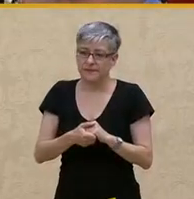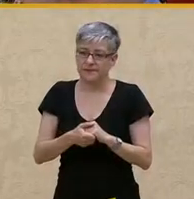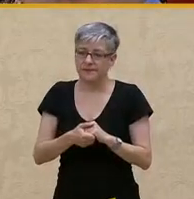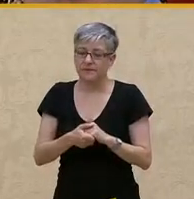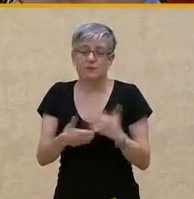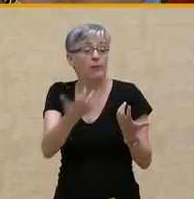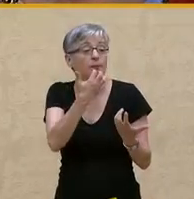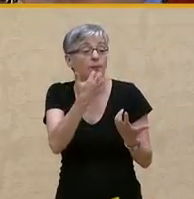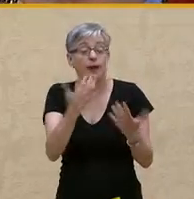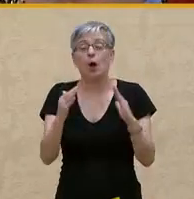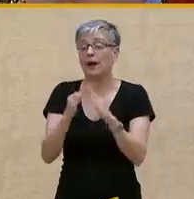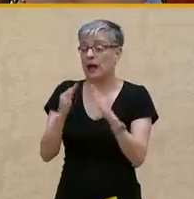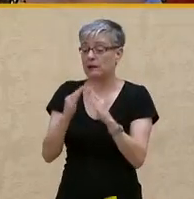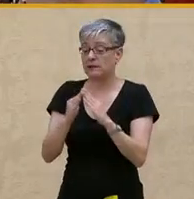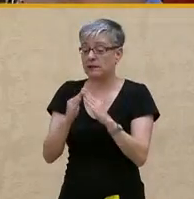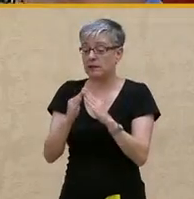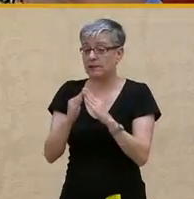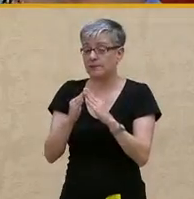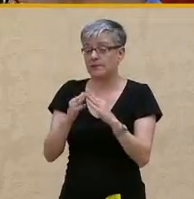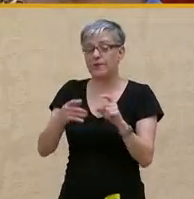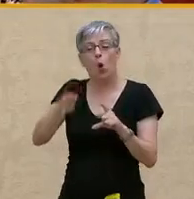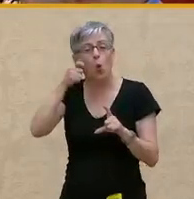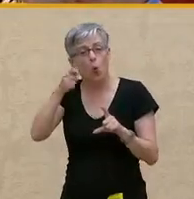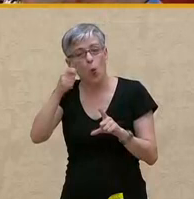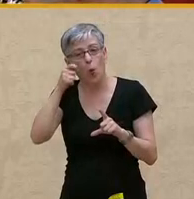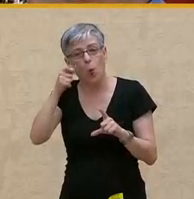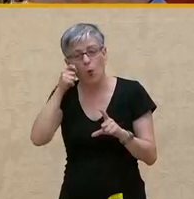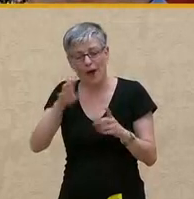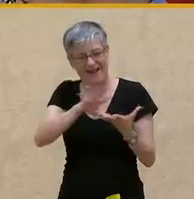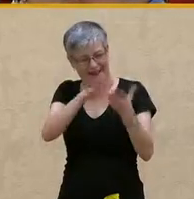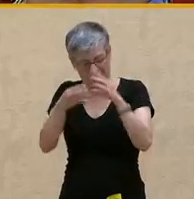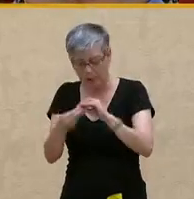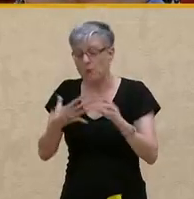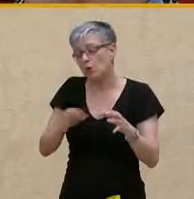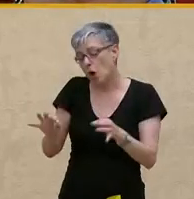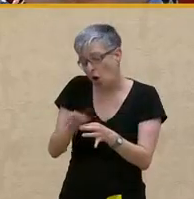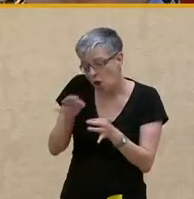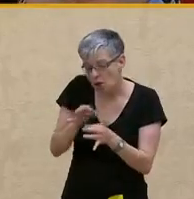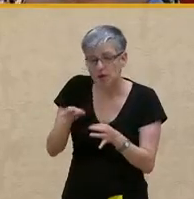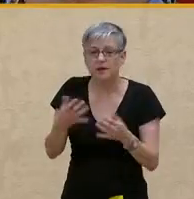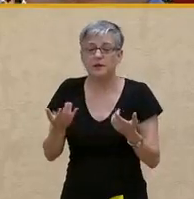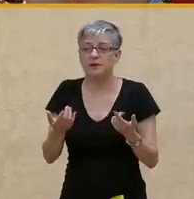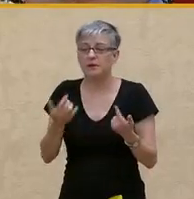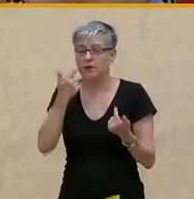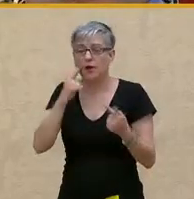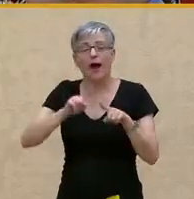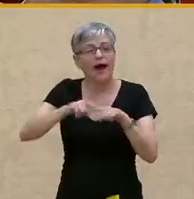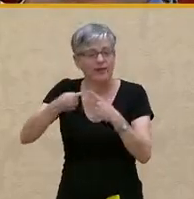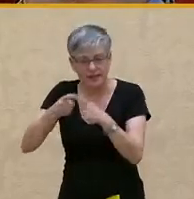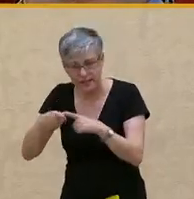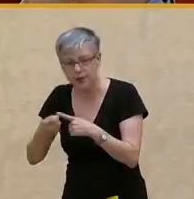Por ejemplo con una lupa adaptada sí que puedo coser, hago ganchillo,